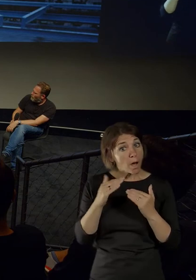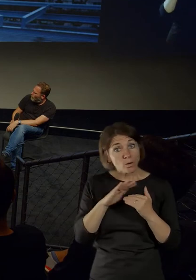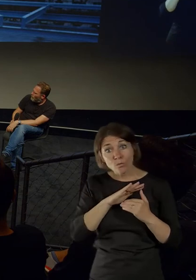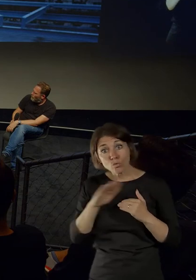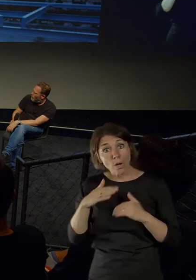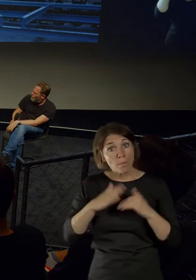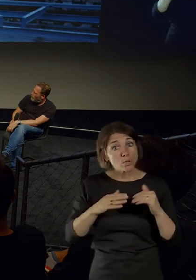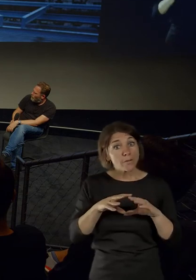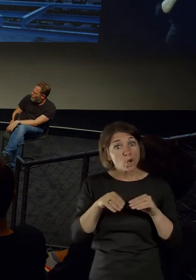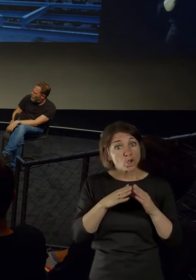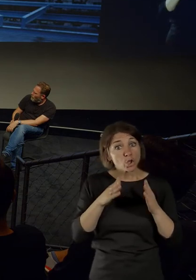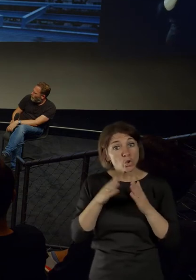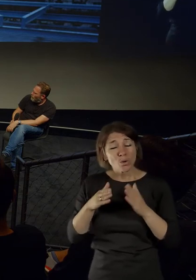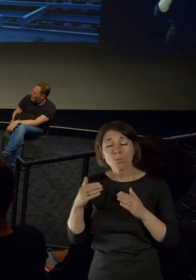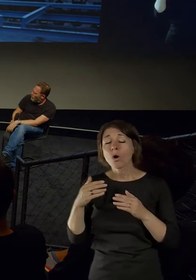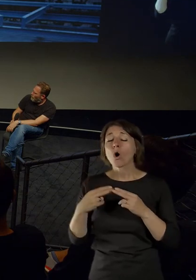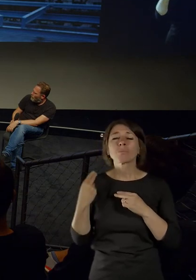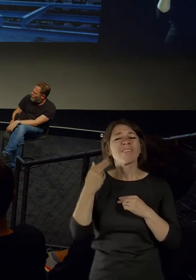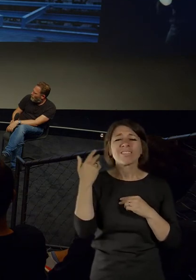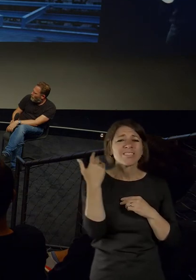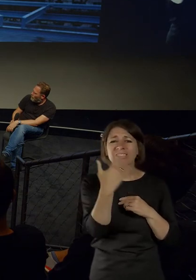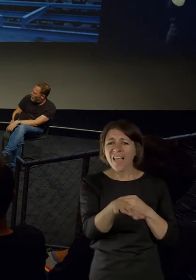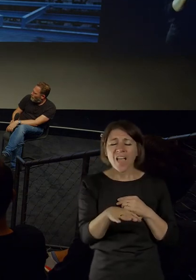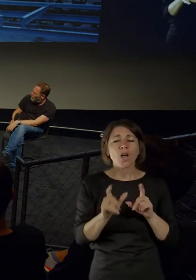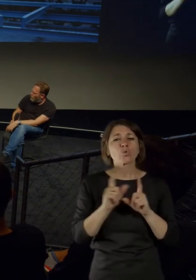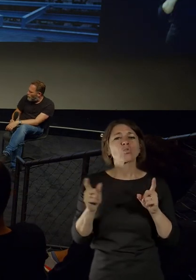Takže odpověď byla ne, protože parky nezastavujeme. A tak dále.